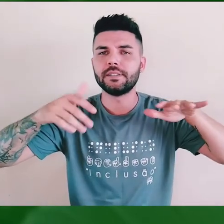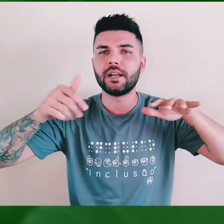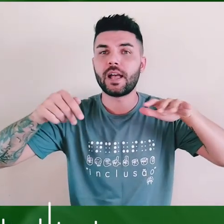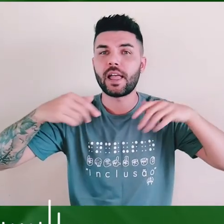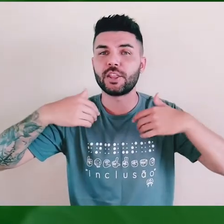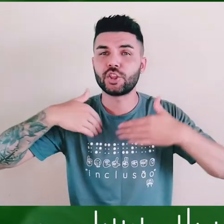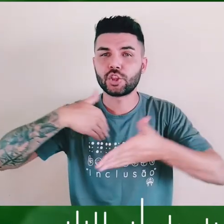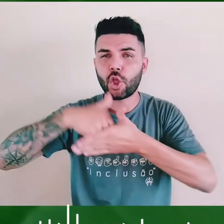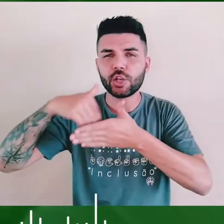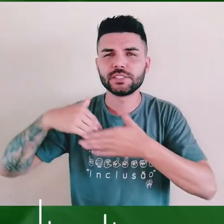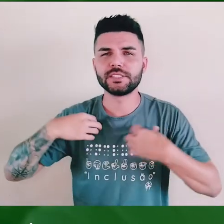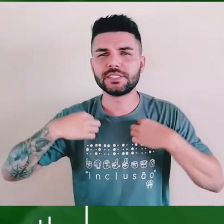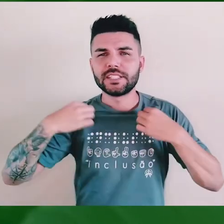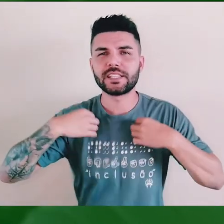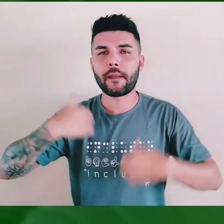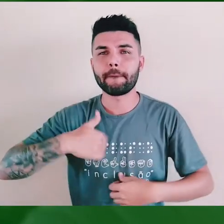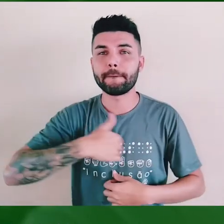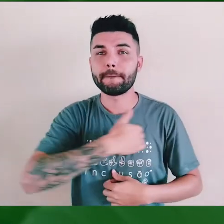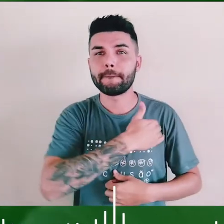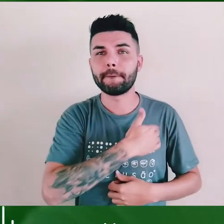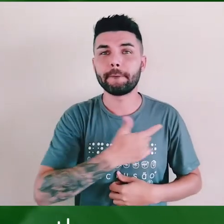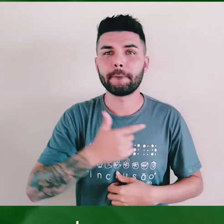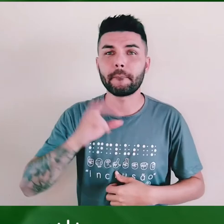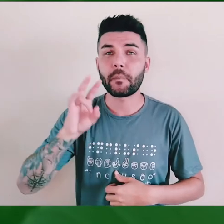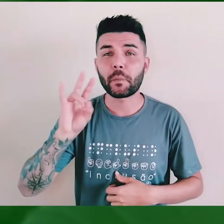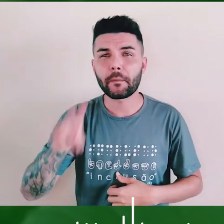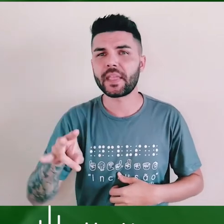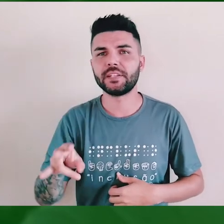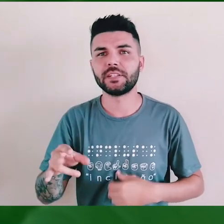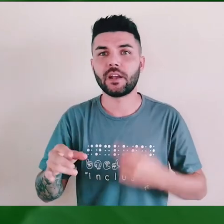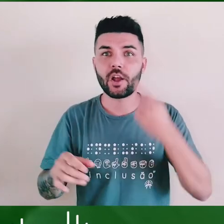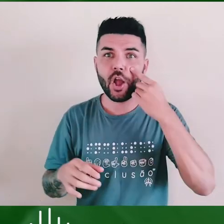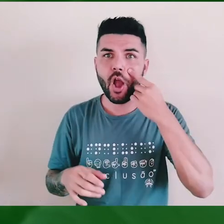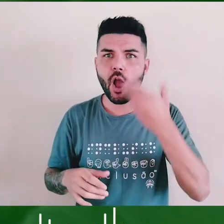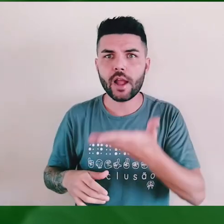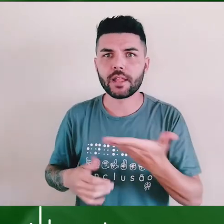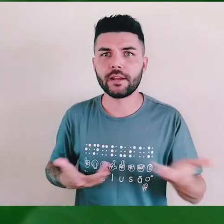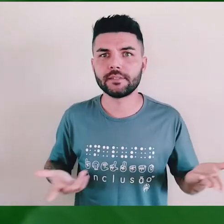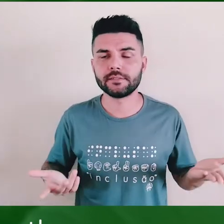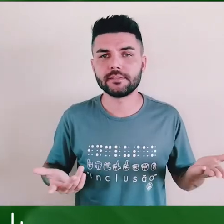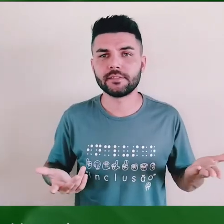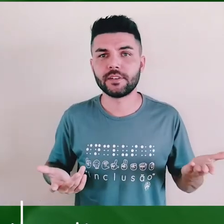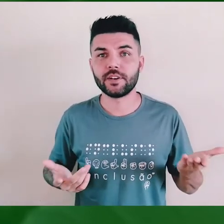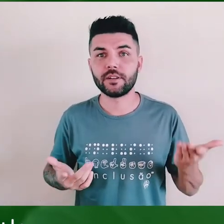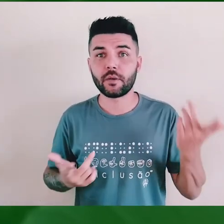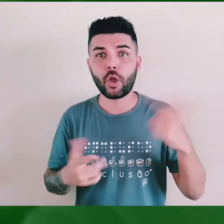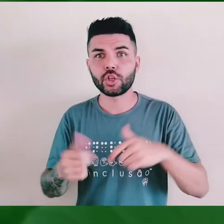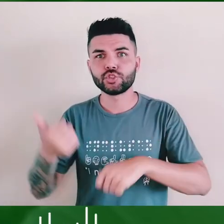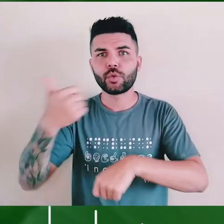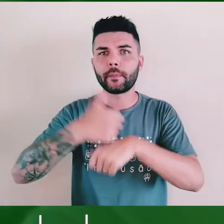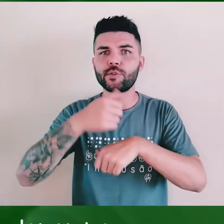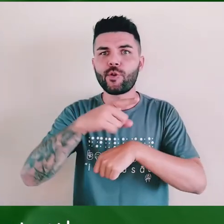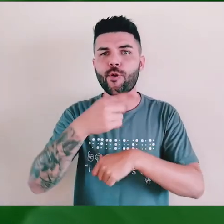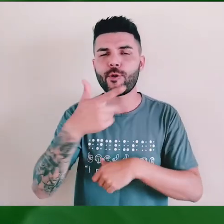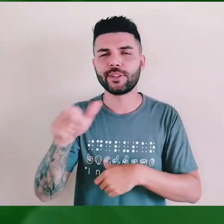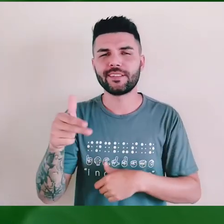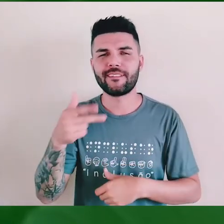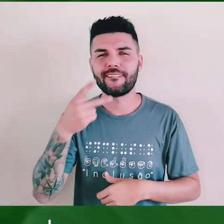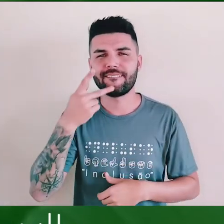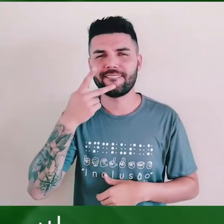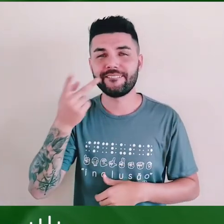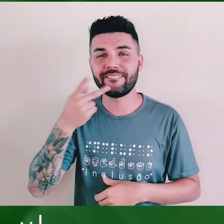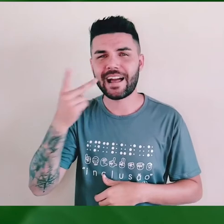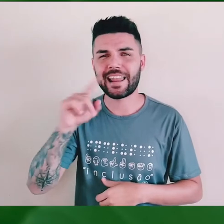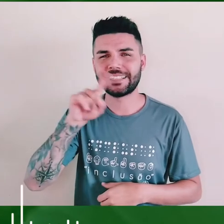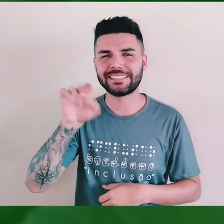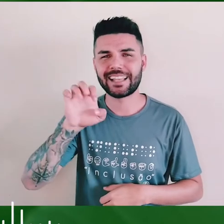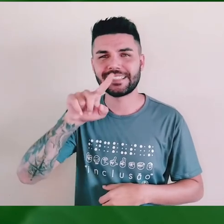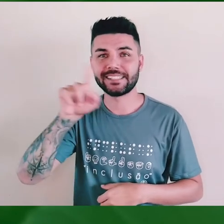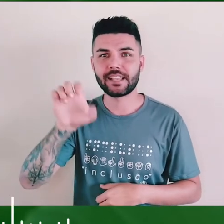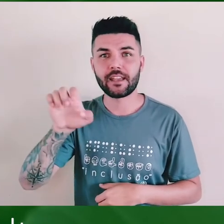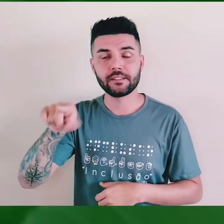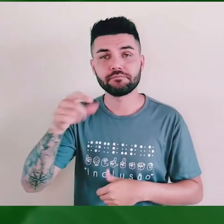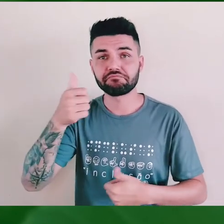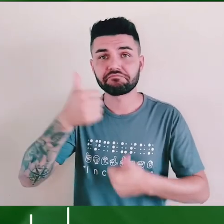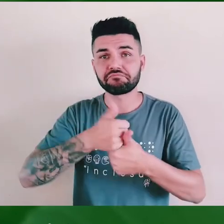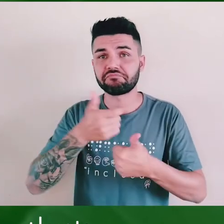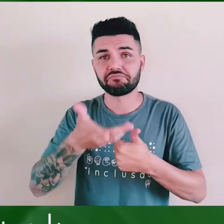Bicha cantou Fala Zezé e viralizou muito mais, foi muito mais criativo. Então assim